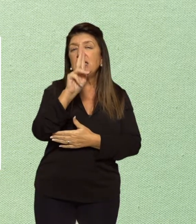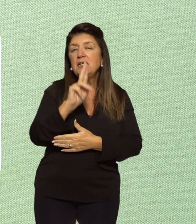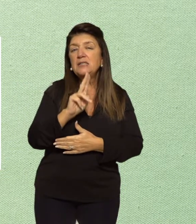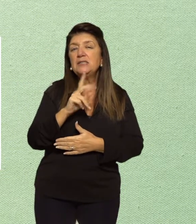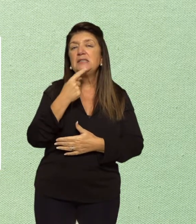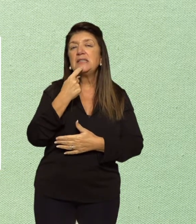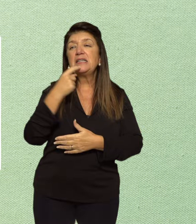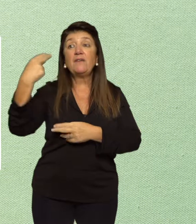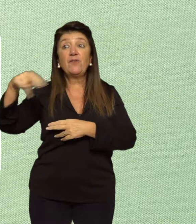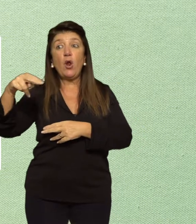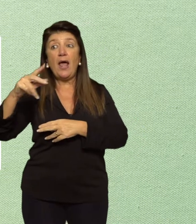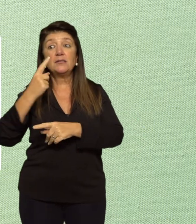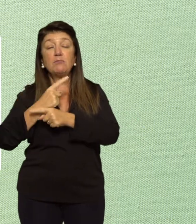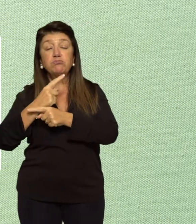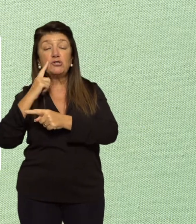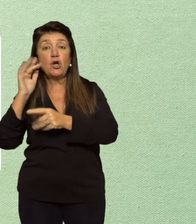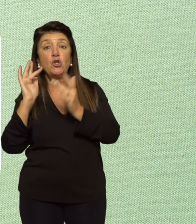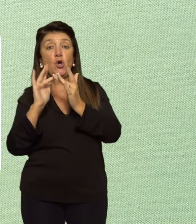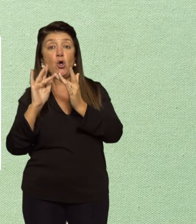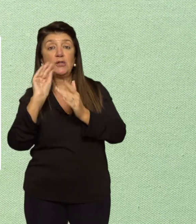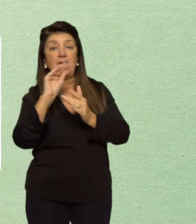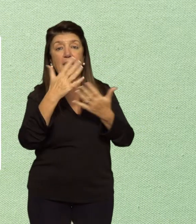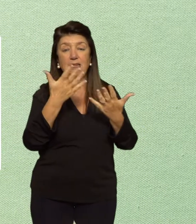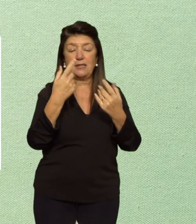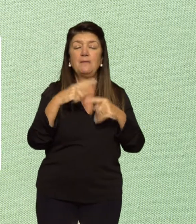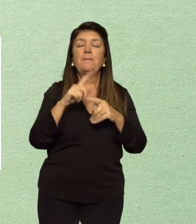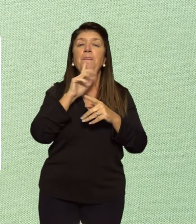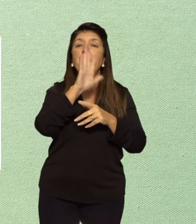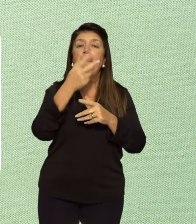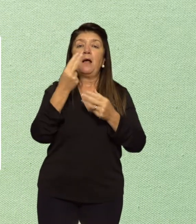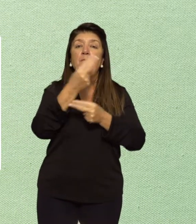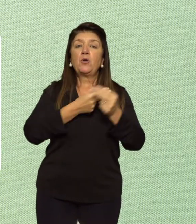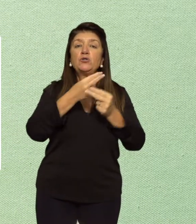Chiaramente c'è il progetto 'Fior di Loto' e magari sui social o